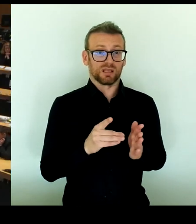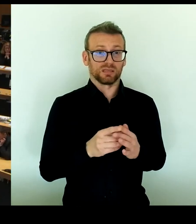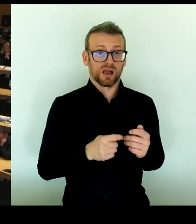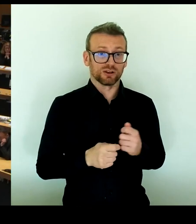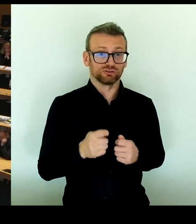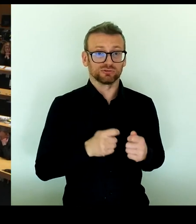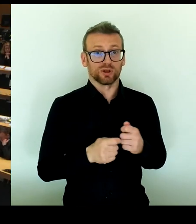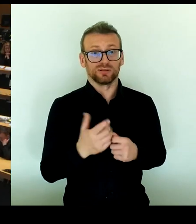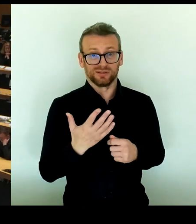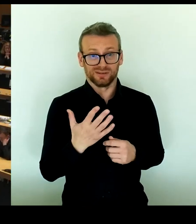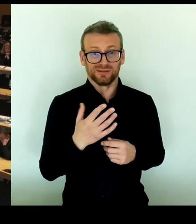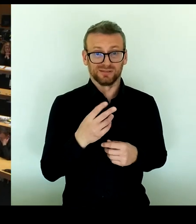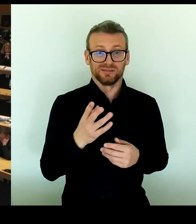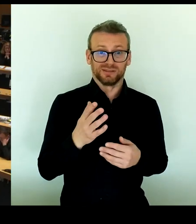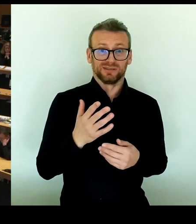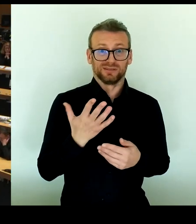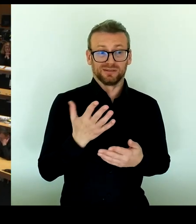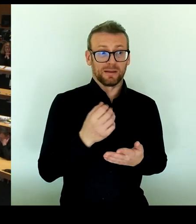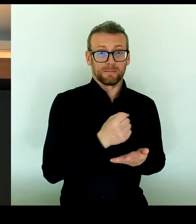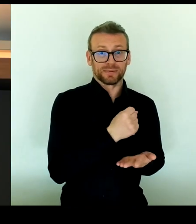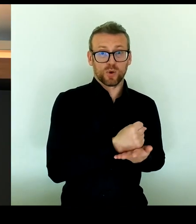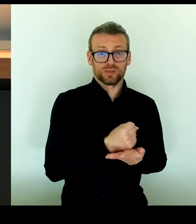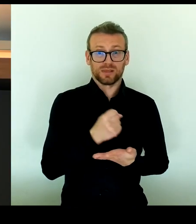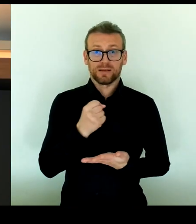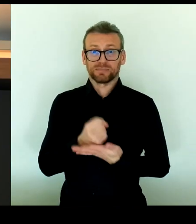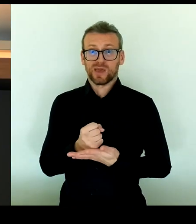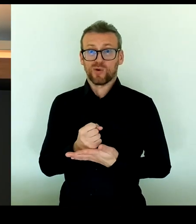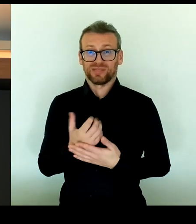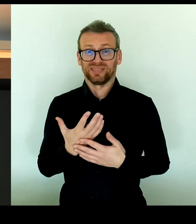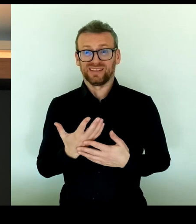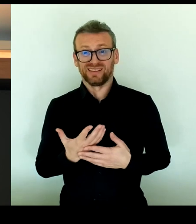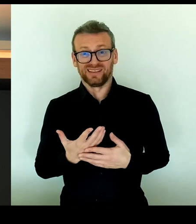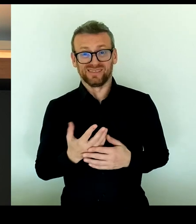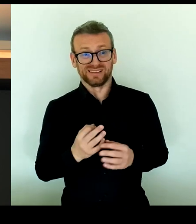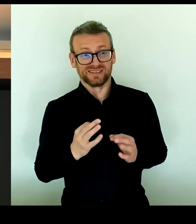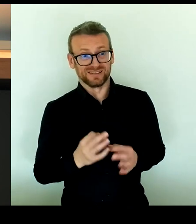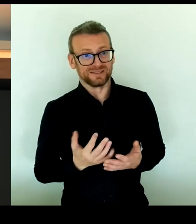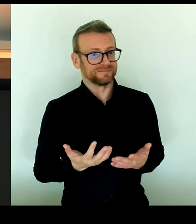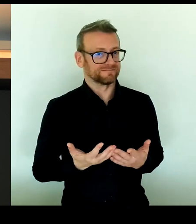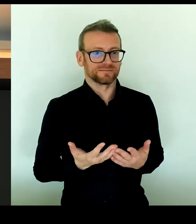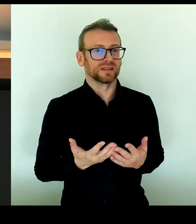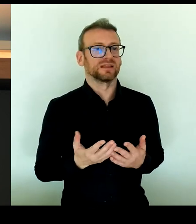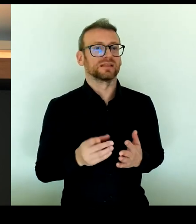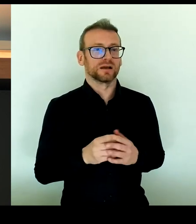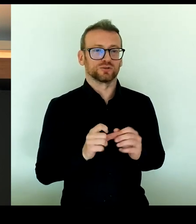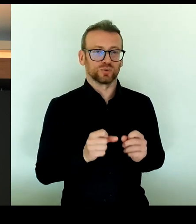Durchschnittsbürgers ganz selbstverständlich. so war es auch kurze Zeit. Nach einem Umzug in eine neue